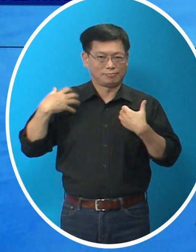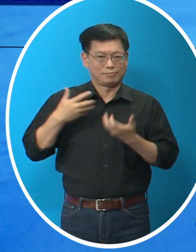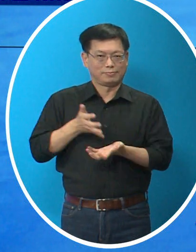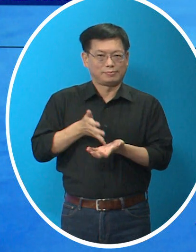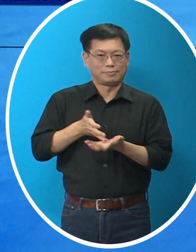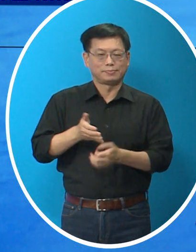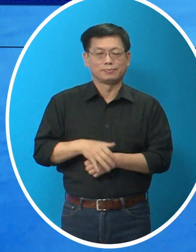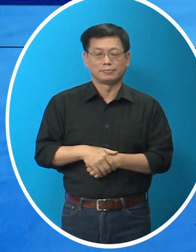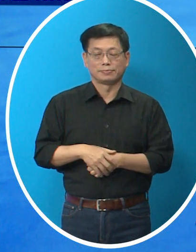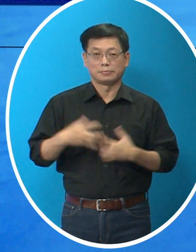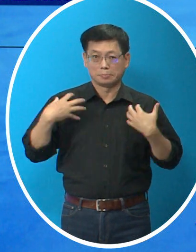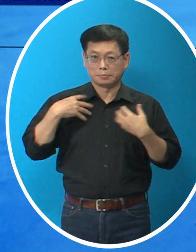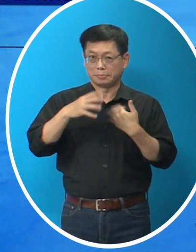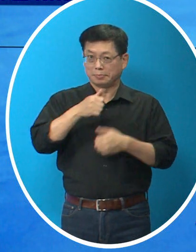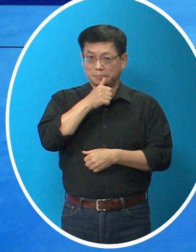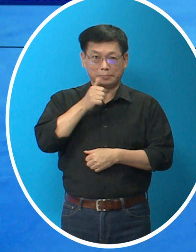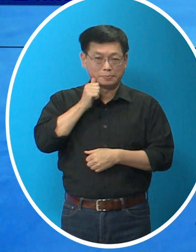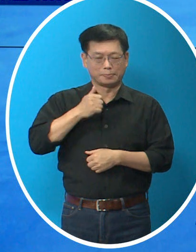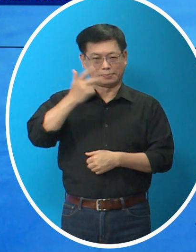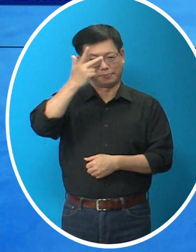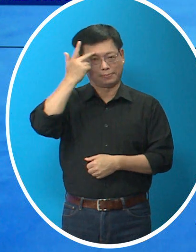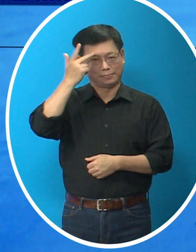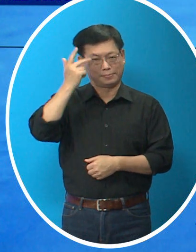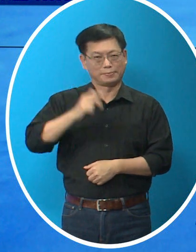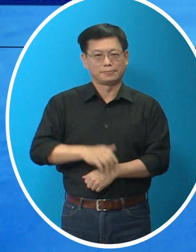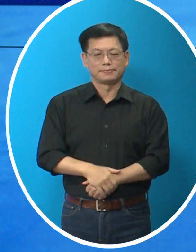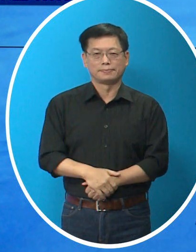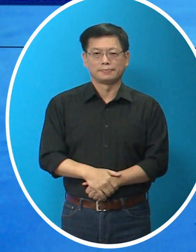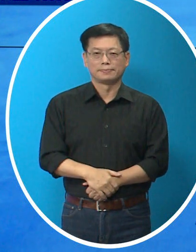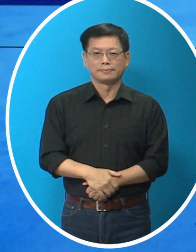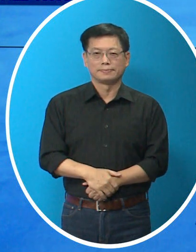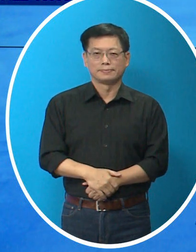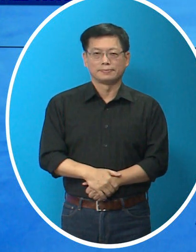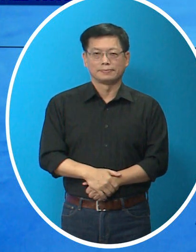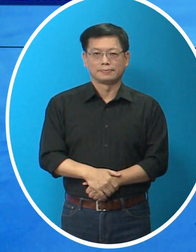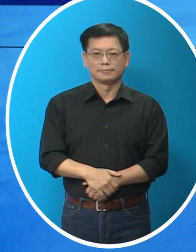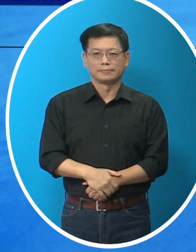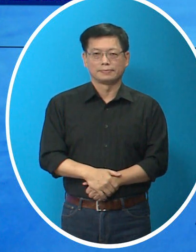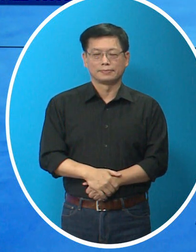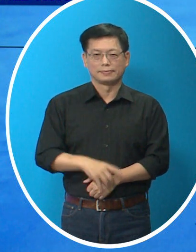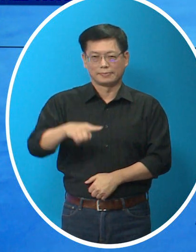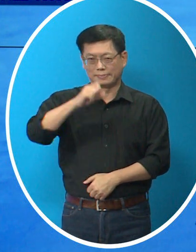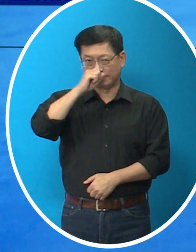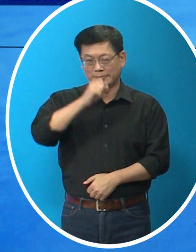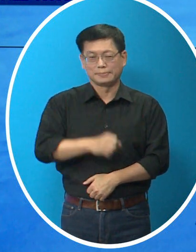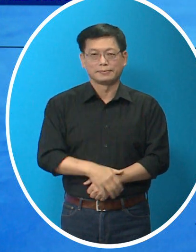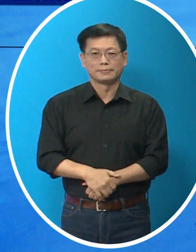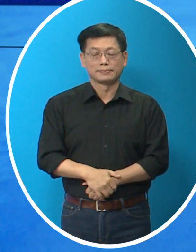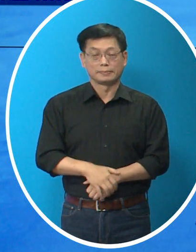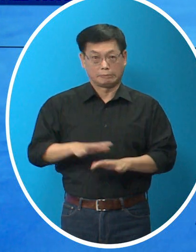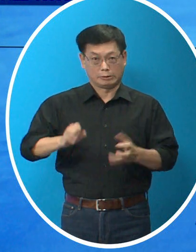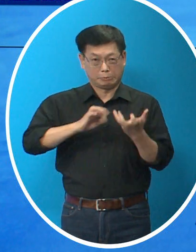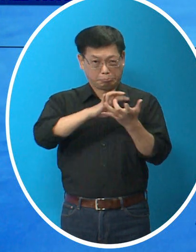擔任手語翻譯的是李振輝老師 大家好 鋒面正在影響我們